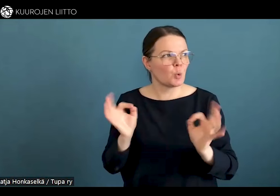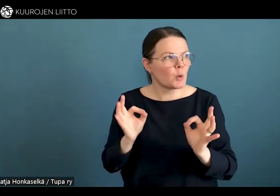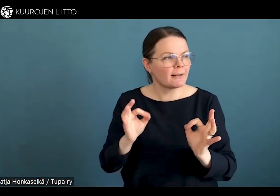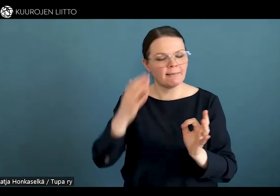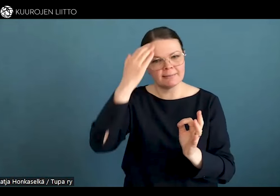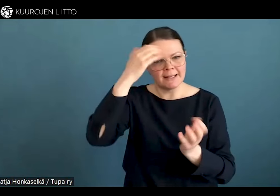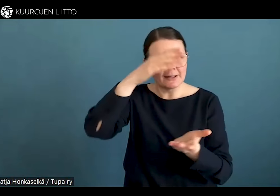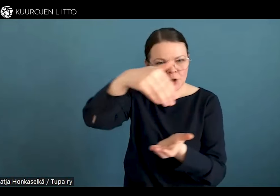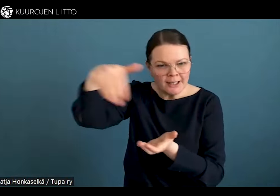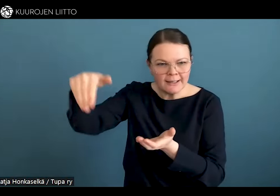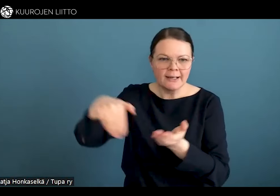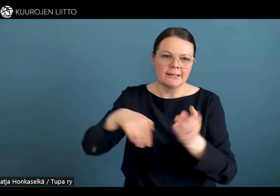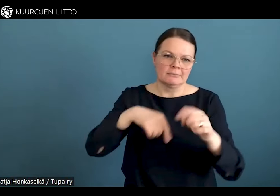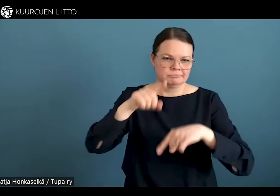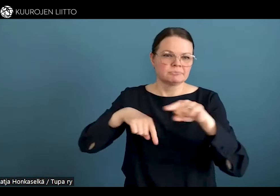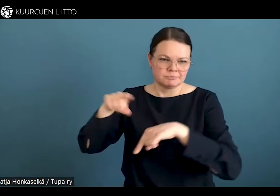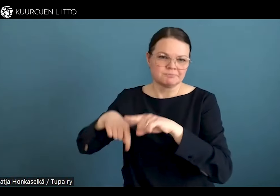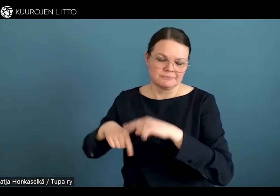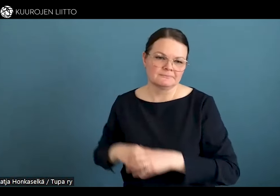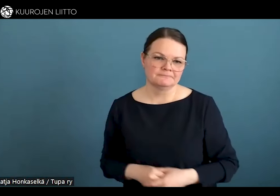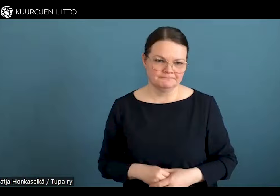kuinka tietoa kerätään.